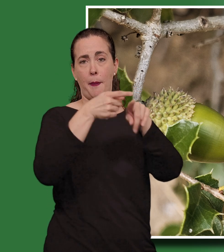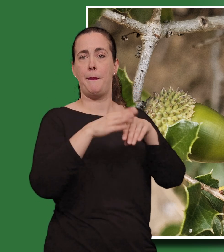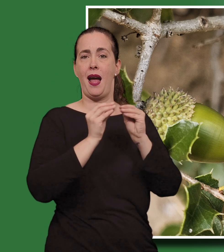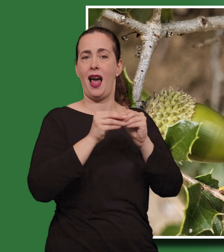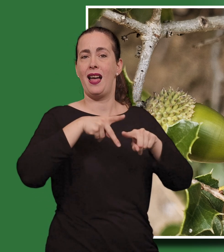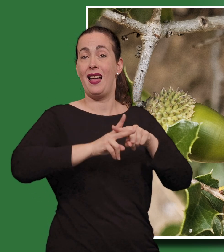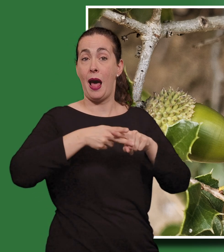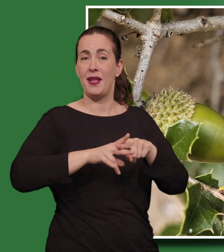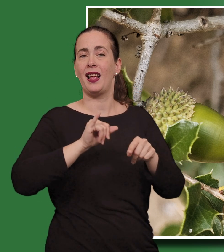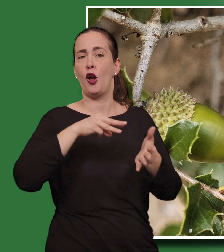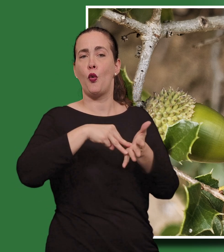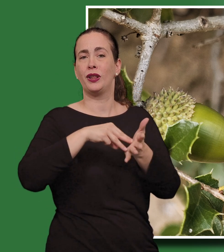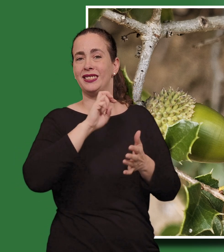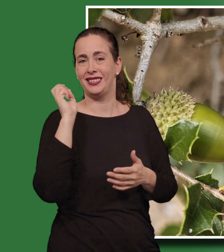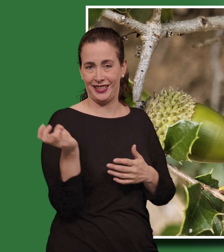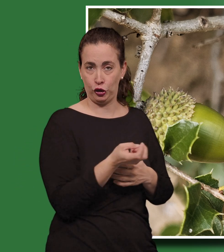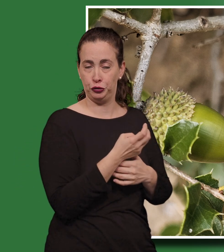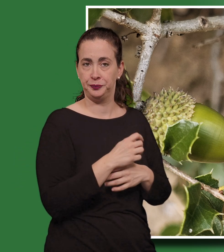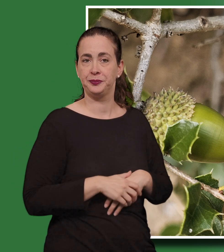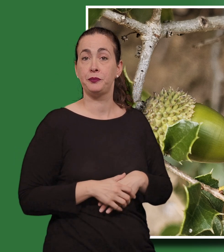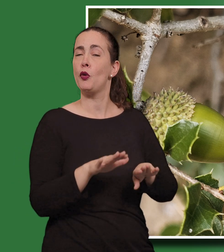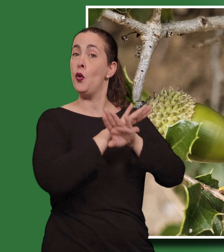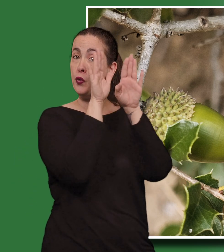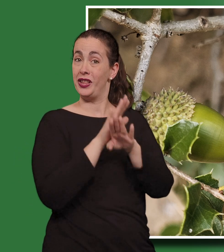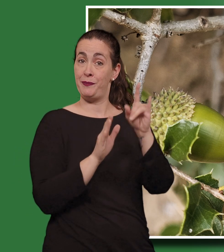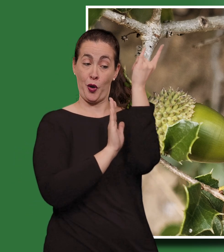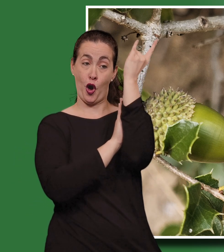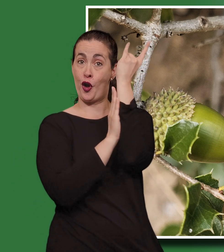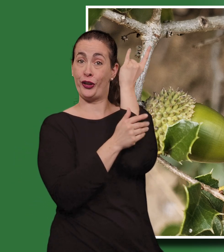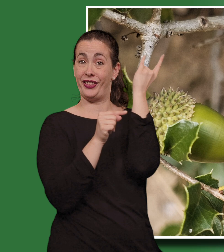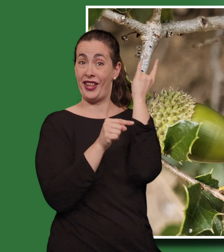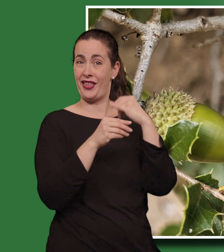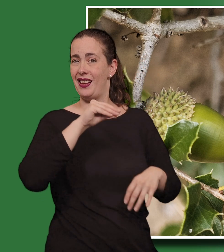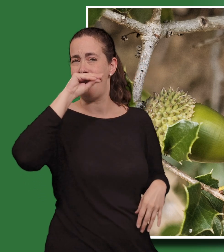La seva fusta ha estat emprada per la fabricació d'eines i utensilis.